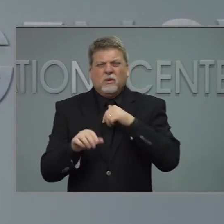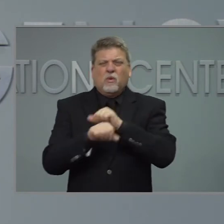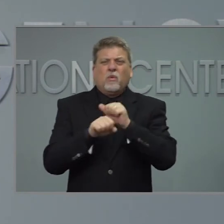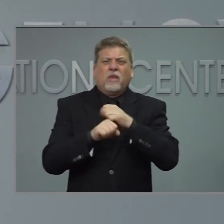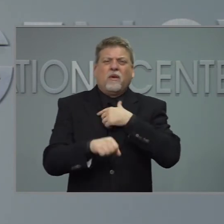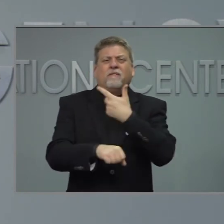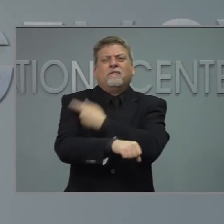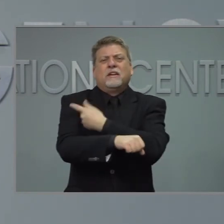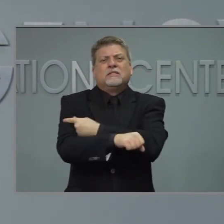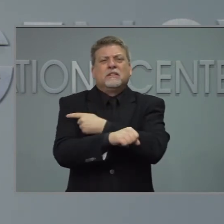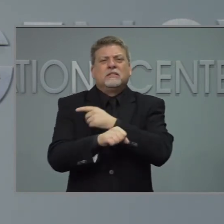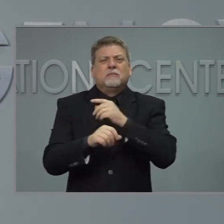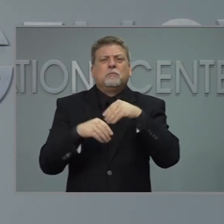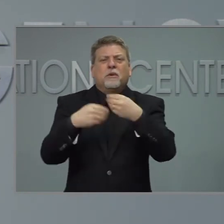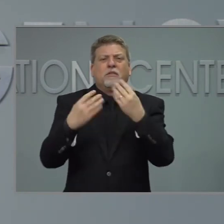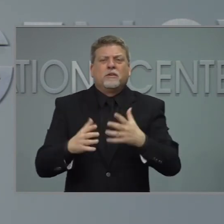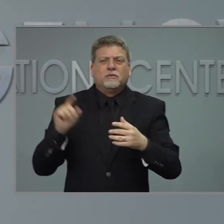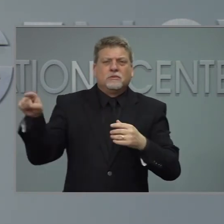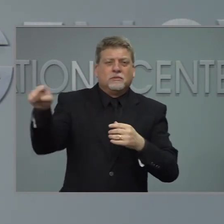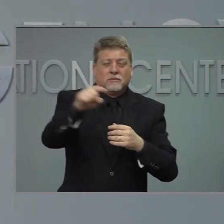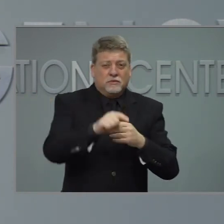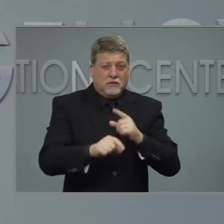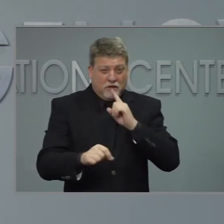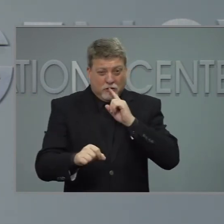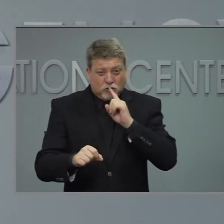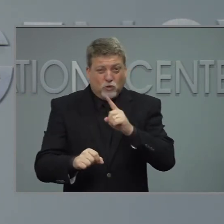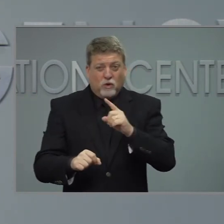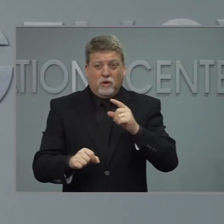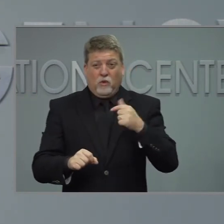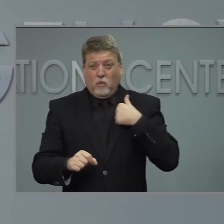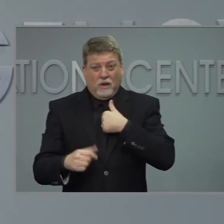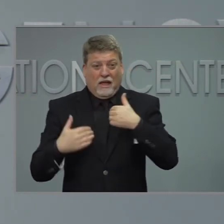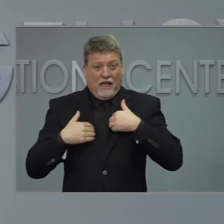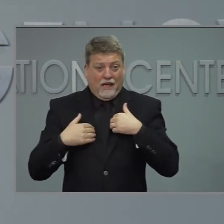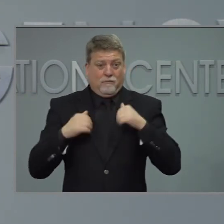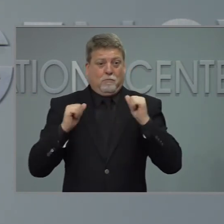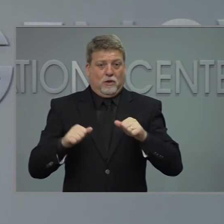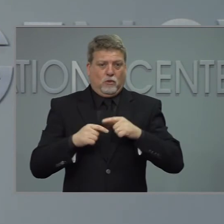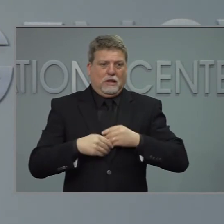a asignar las mi mamá está trabajando con los proveedores de vacunación para cerciorarnos